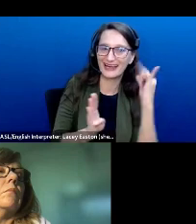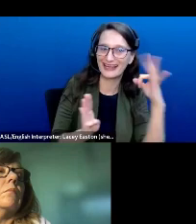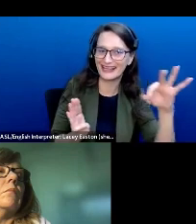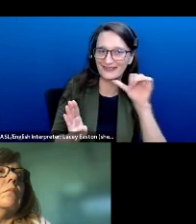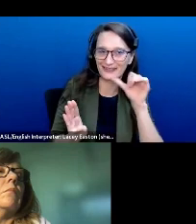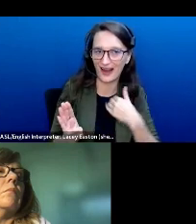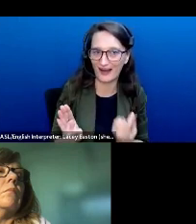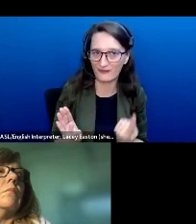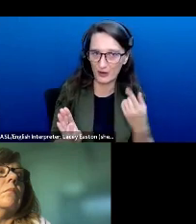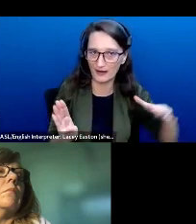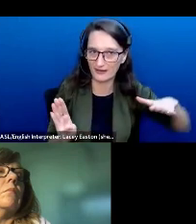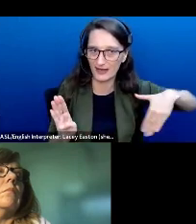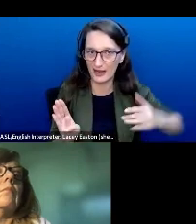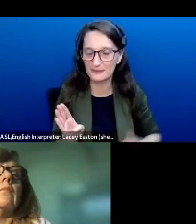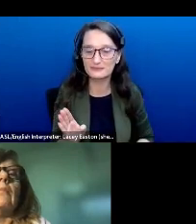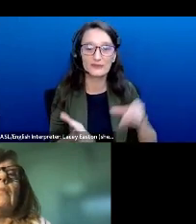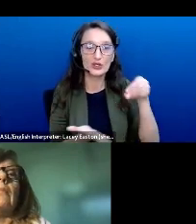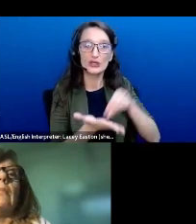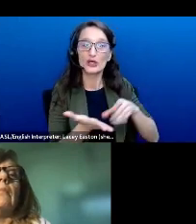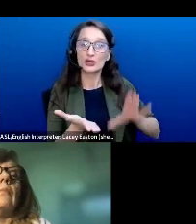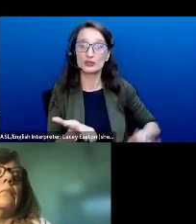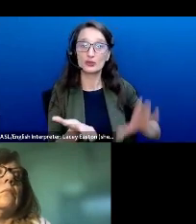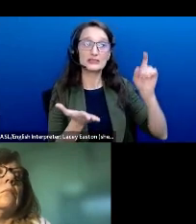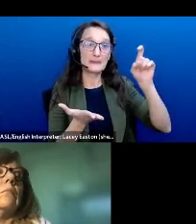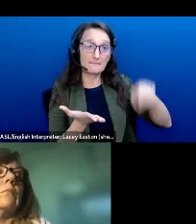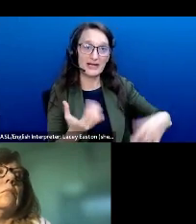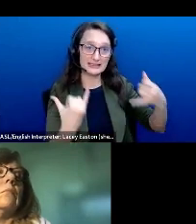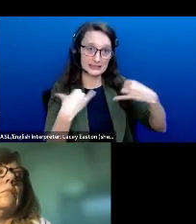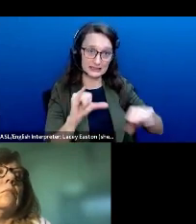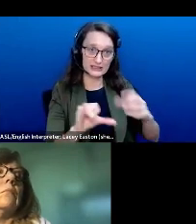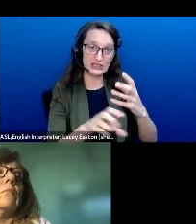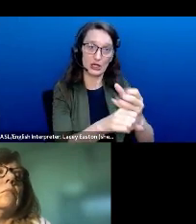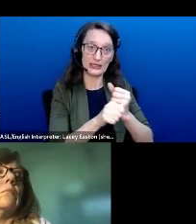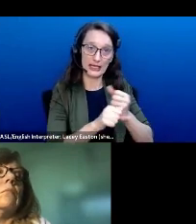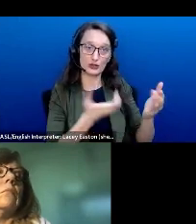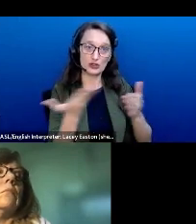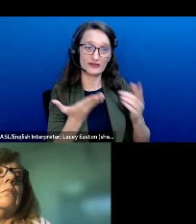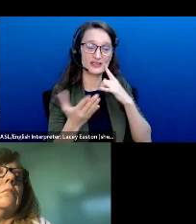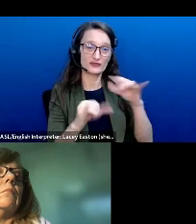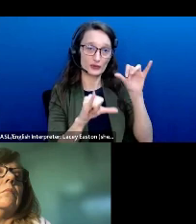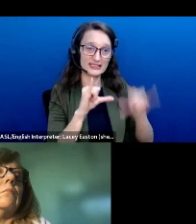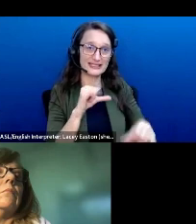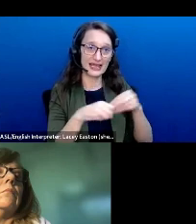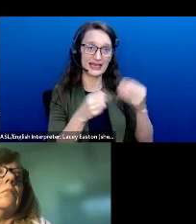aún deben recibir servicios para permanecer en el currículo de educación general y trabajar hacia